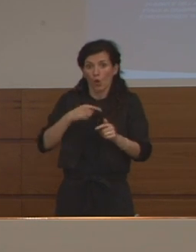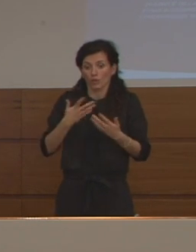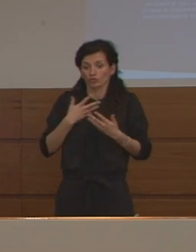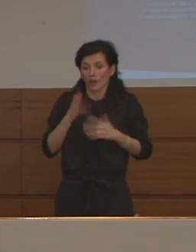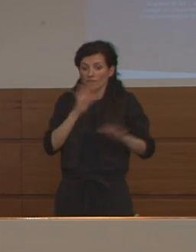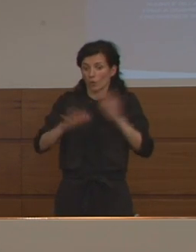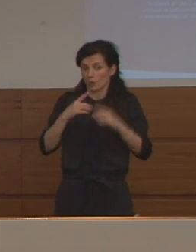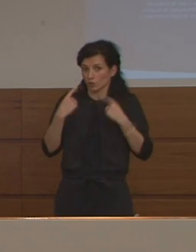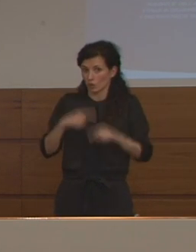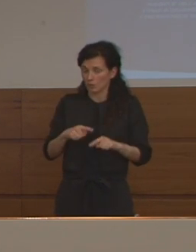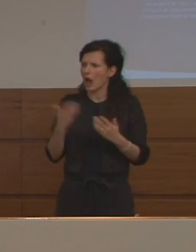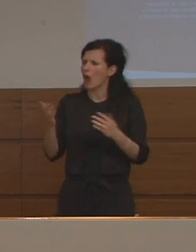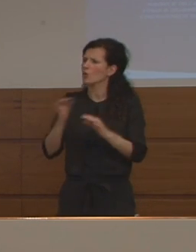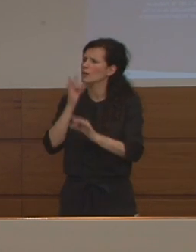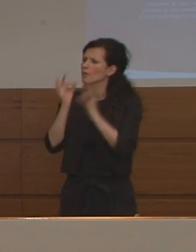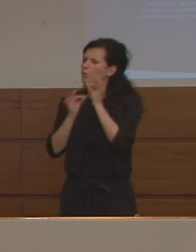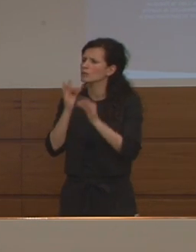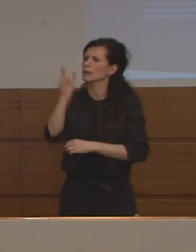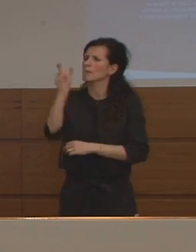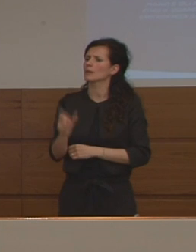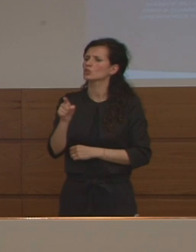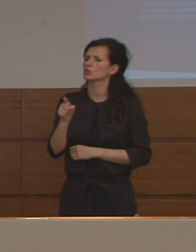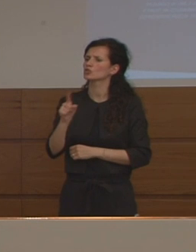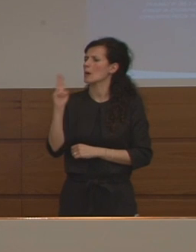Quindi le persone che sono morte pur avendo i sintomi del covid,